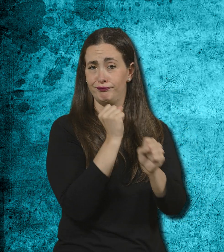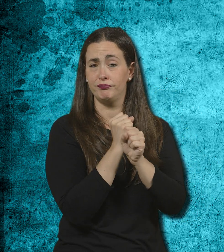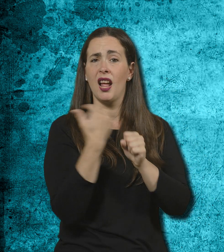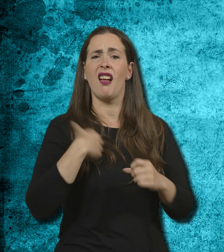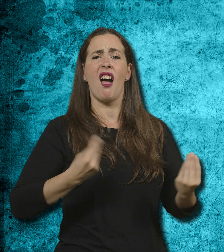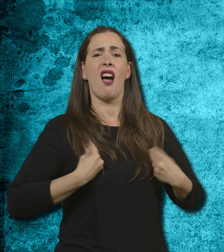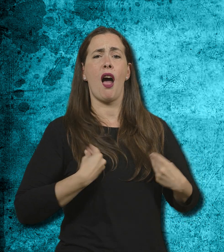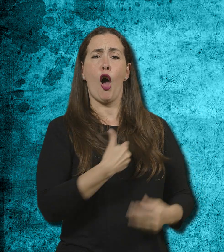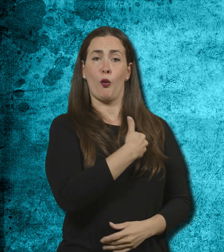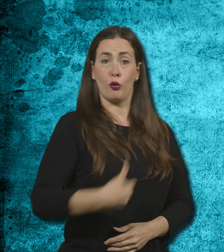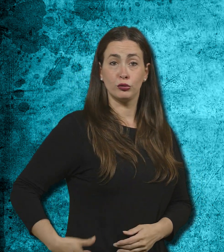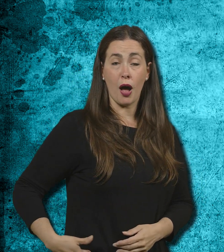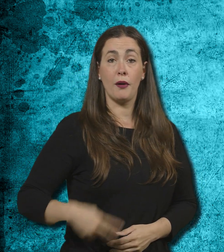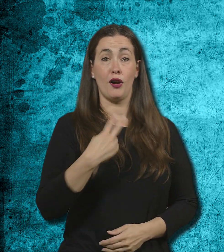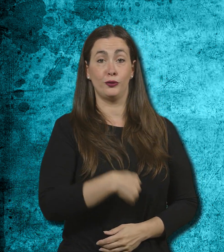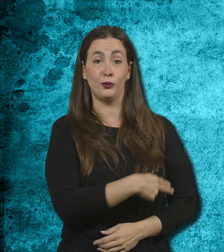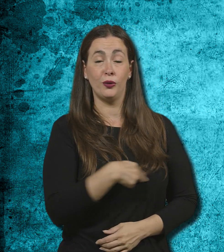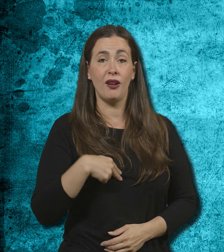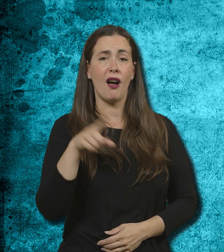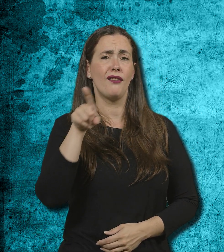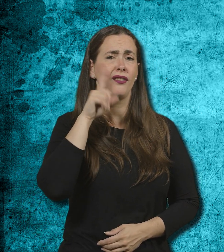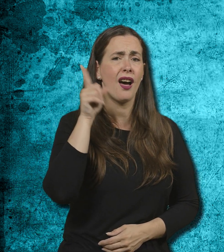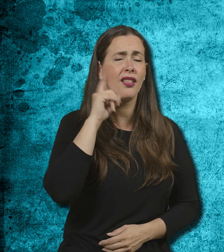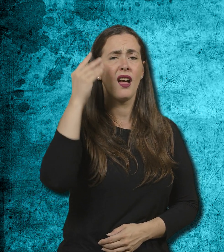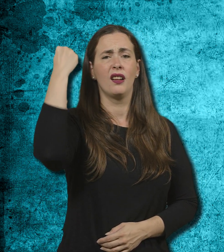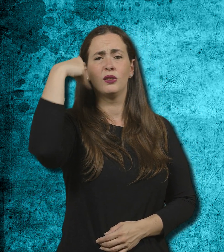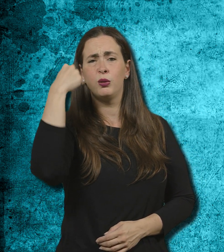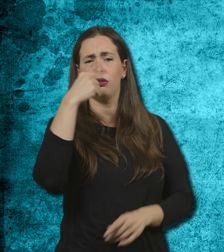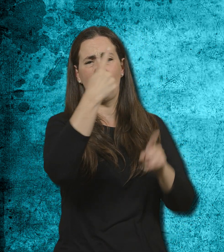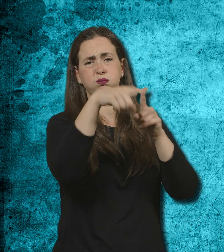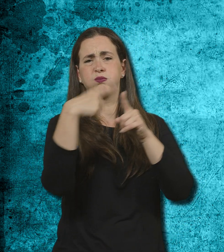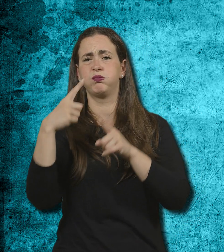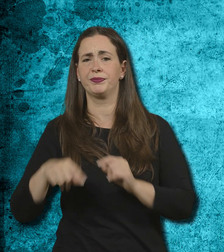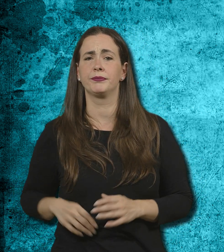a Iugoslàvia, Suïssa, França, Turquia, etc.